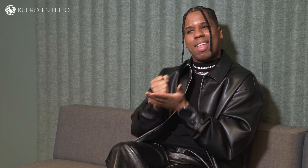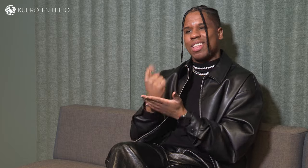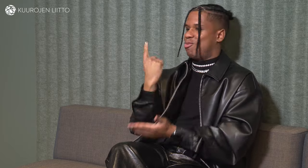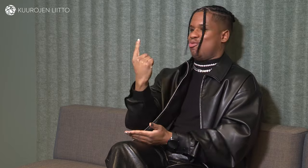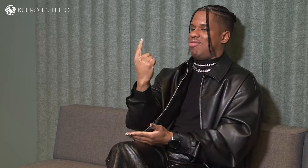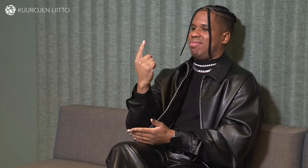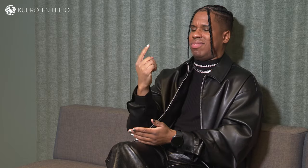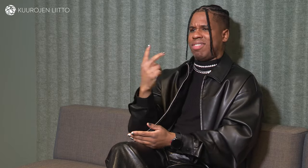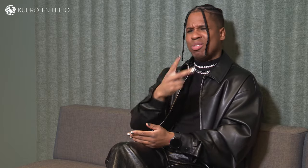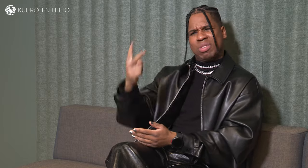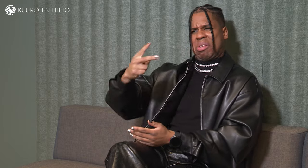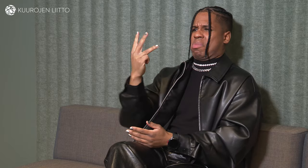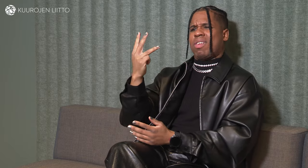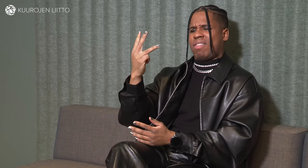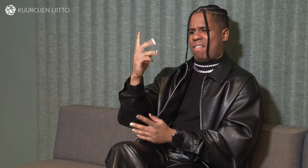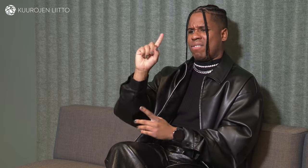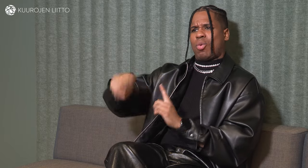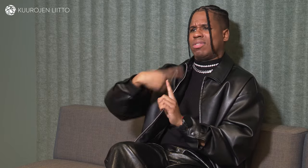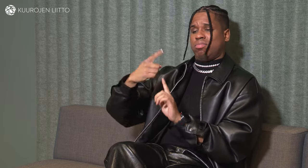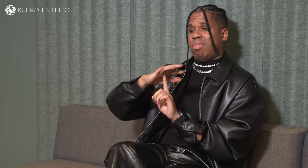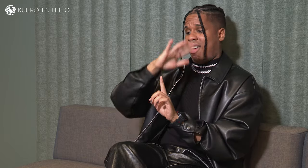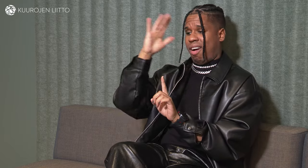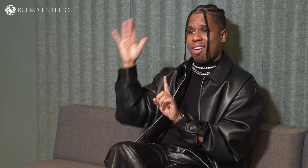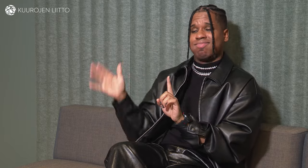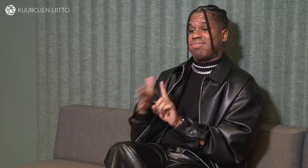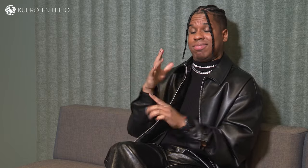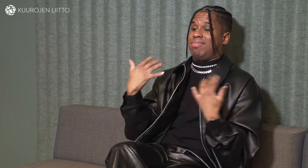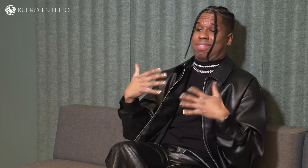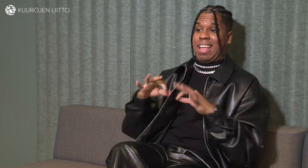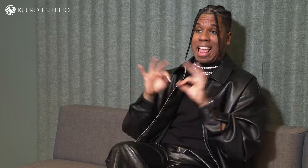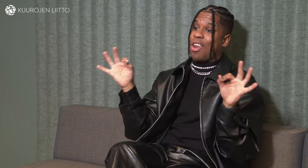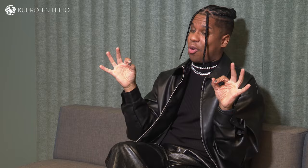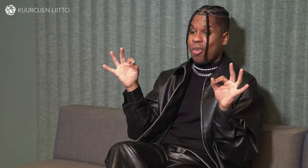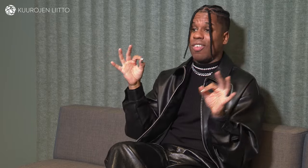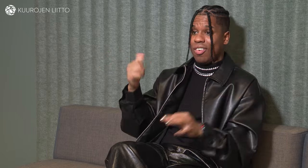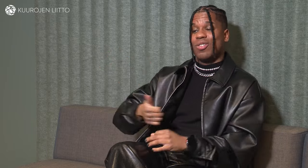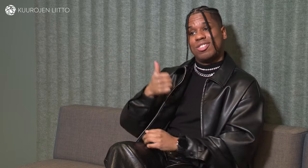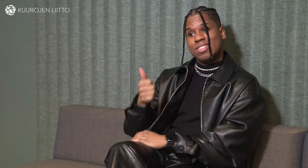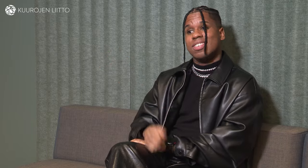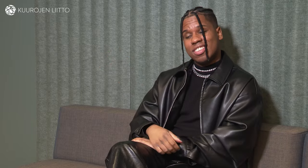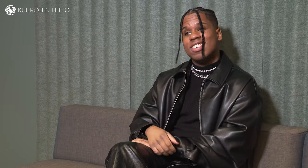joka olisi jäänyt erityisesti mieleen, koska kyseessä oli kokonaisuudessaan - todella hieno vuosi.